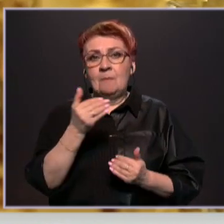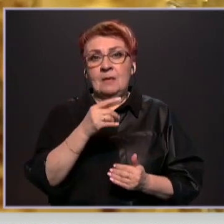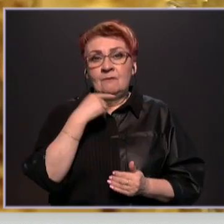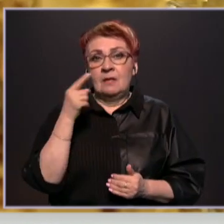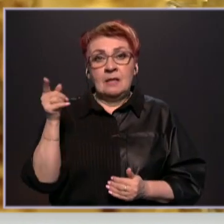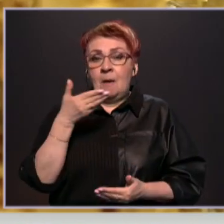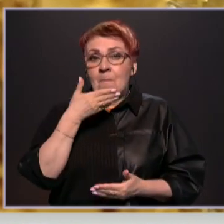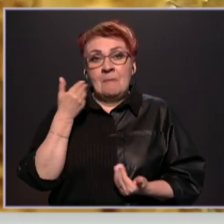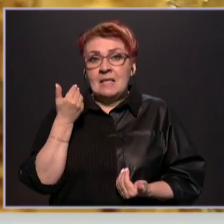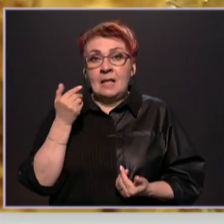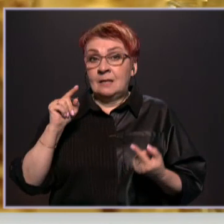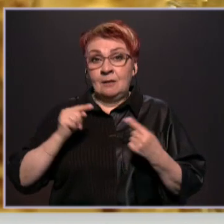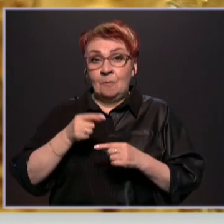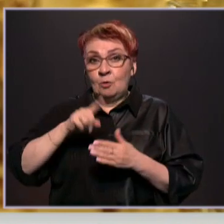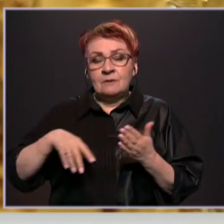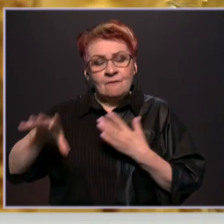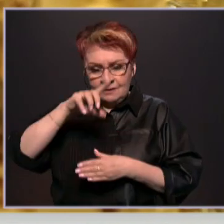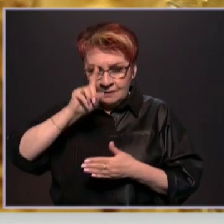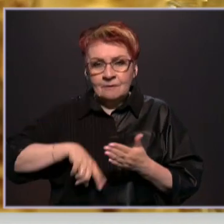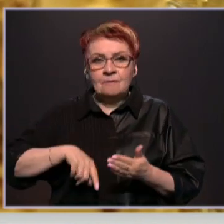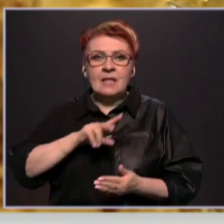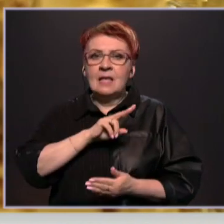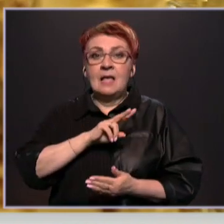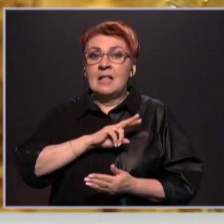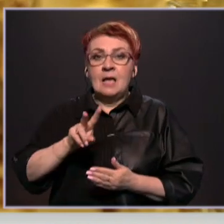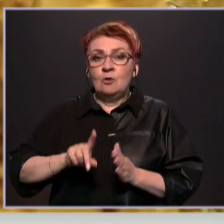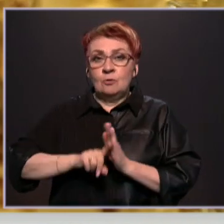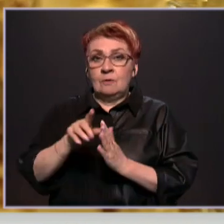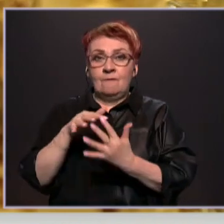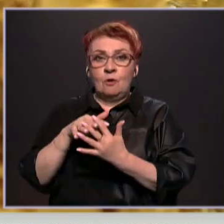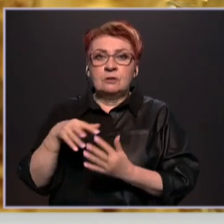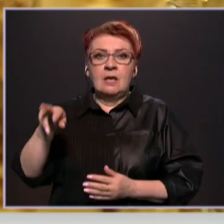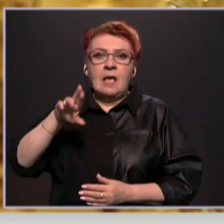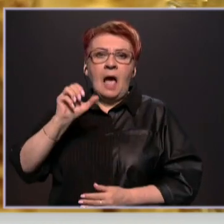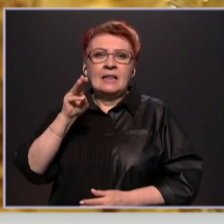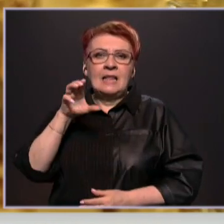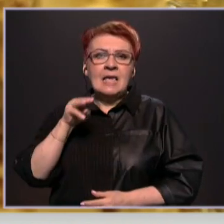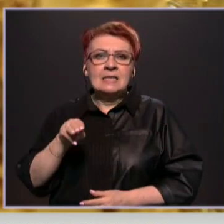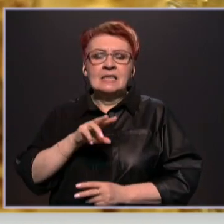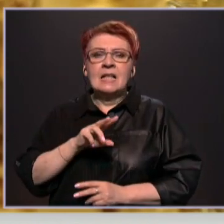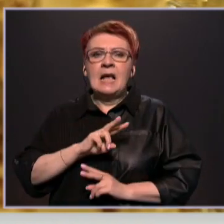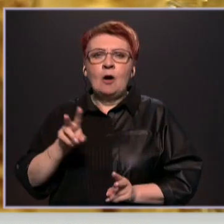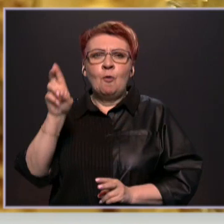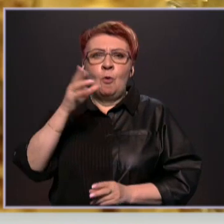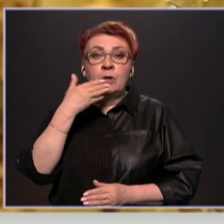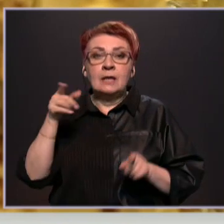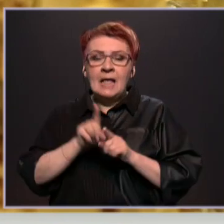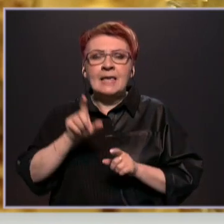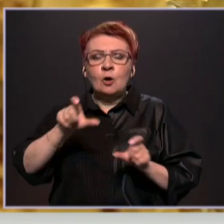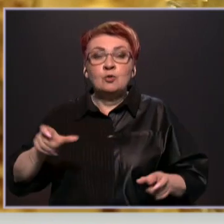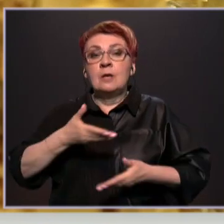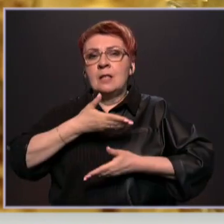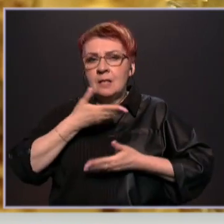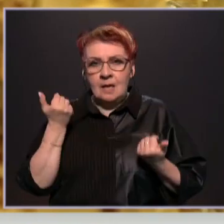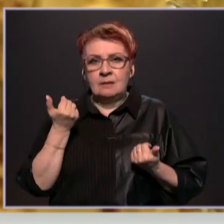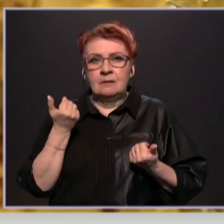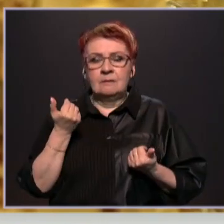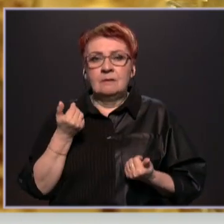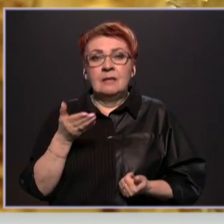никто не встаёт В атаку заявляя что я атеисты никакого Бога нет даже он если я И исповедует